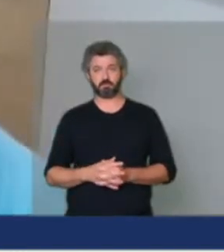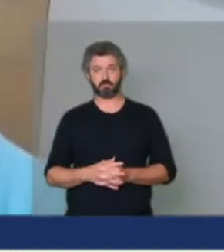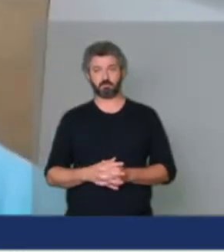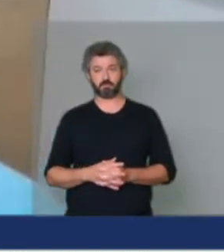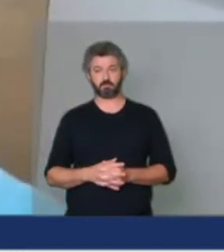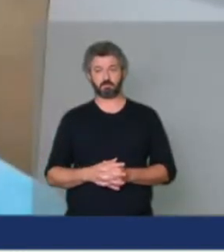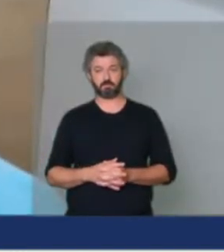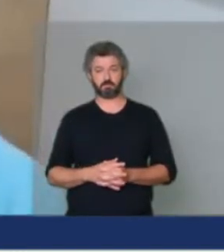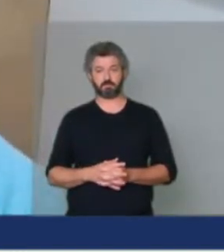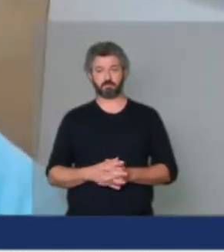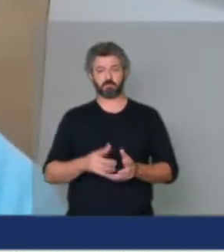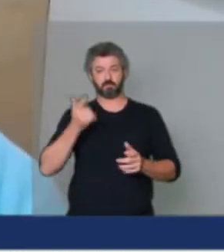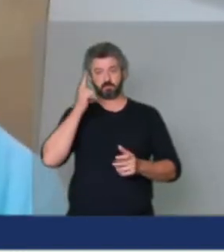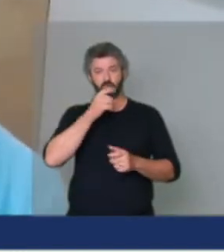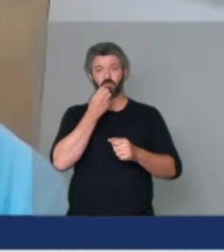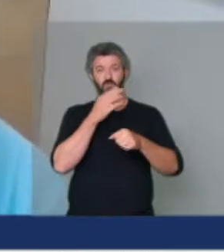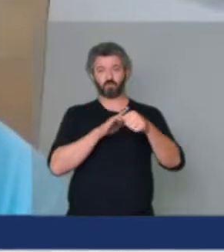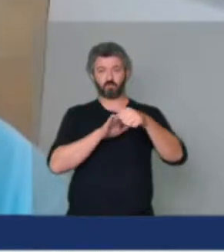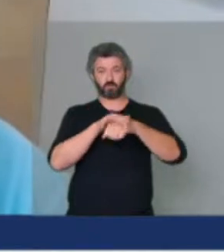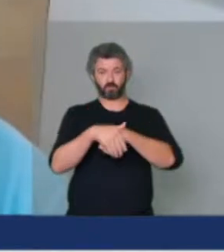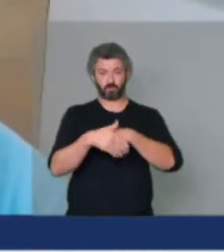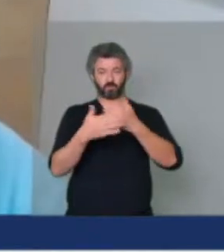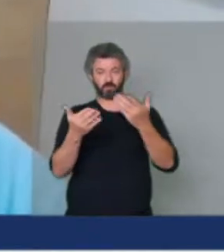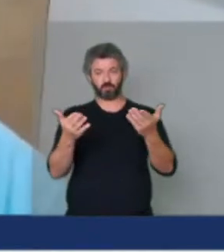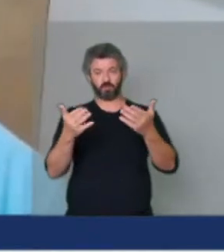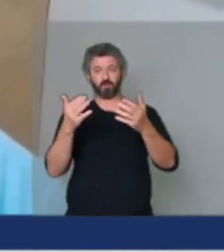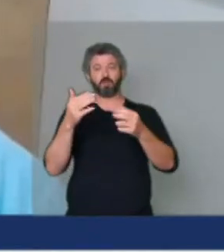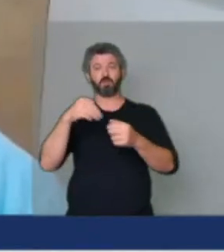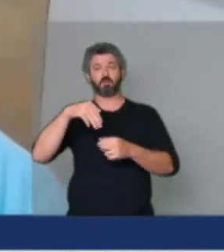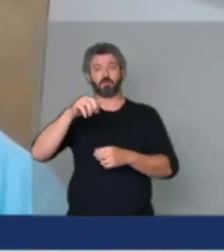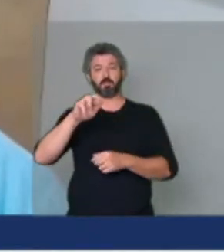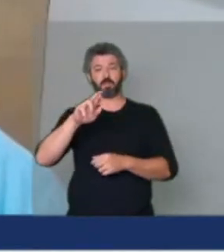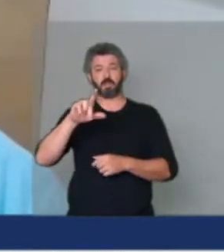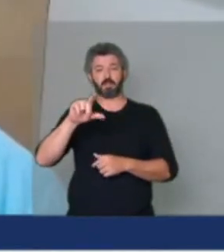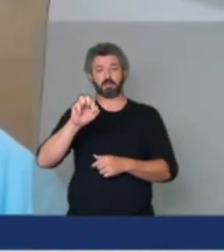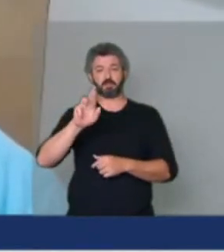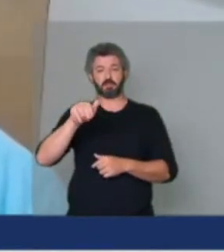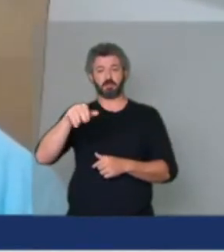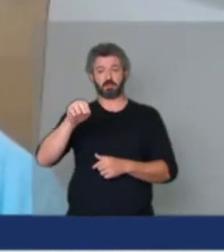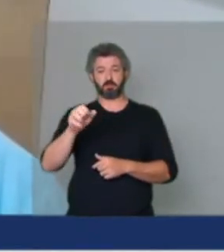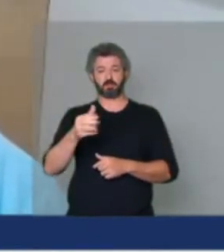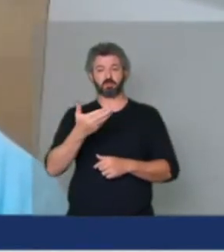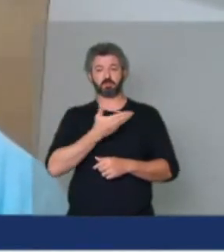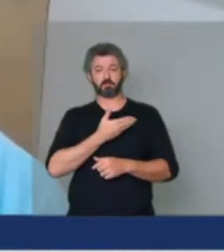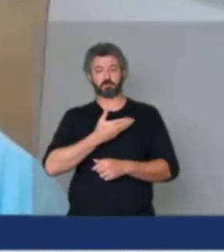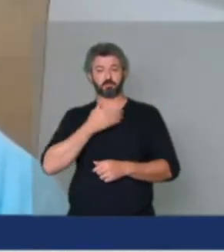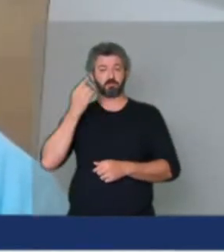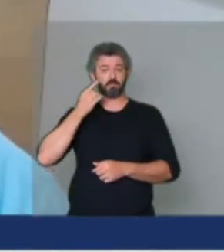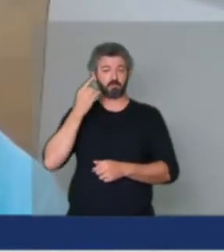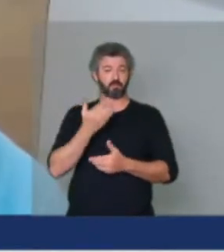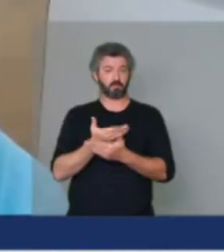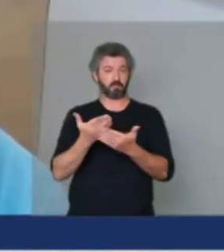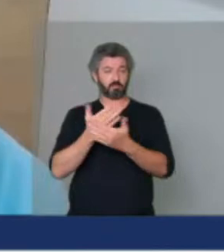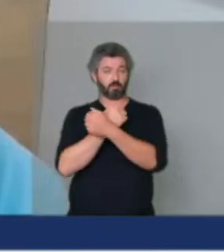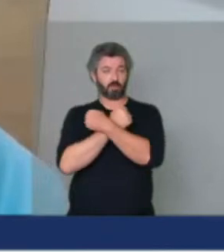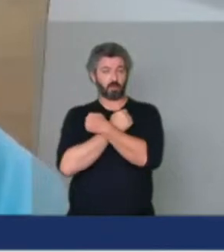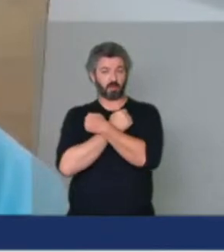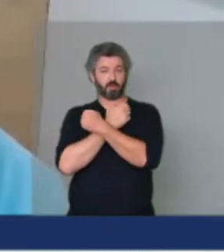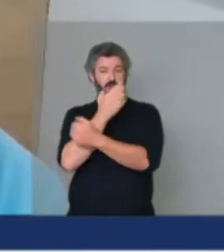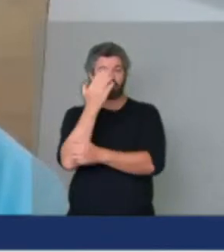PRESIDENTE. CUMPRIMENTAR AS COLEGAS DEPUTADOS E DEPUTADAS. MANDAR UM ABRAÇO FORTE É BANCADA MUNICIPALISTA DA NOSSA CÂMARA ATRAVÀS DO DEPUTADO JÚLIO CÀSAR E DE MEU